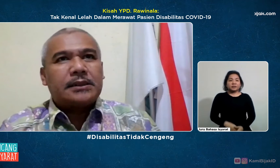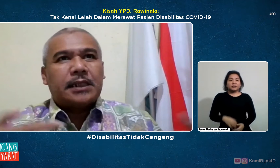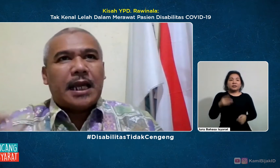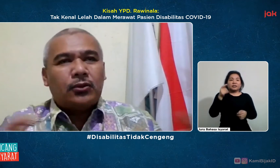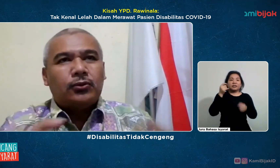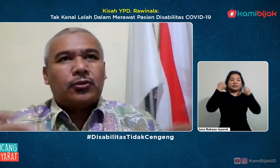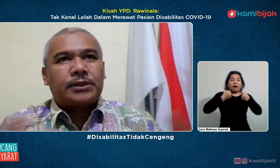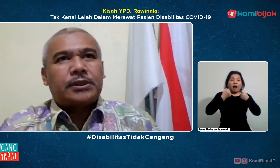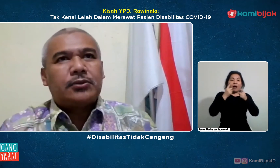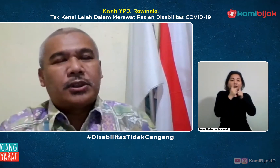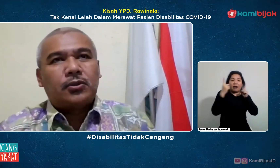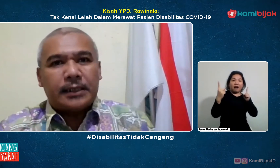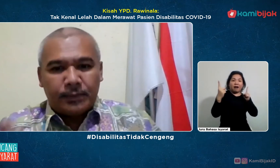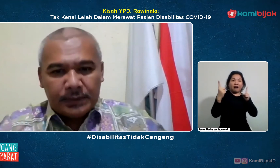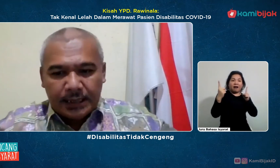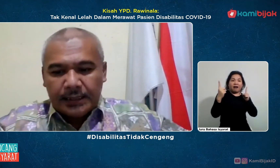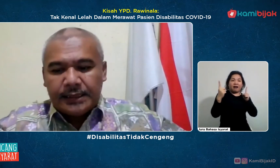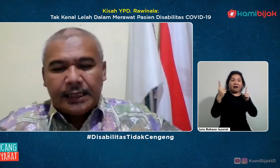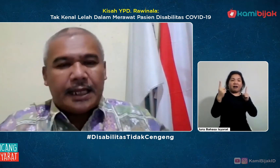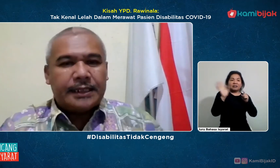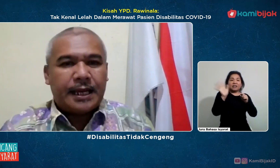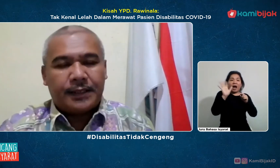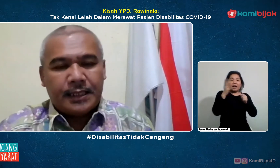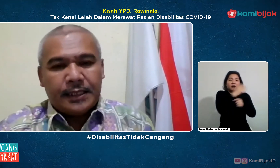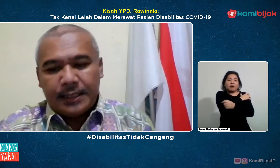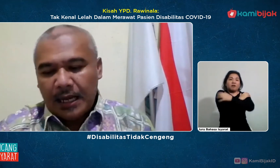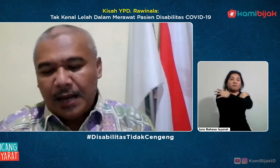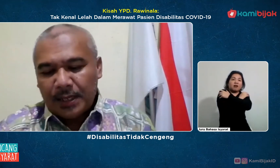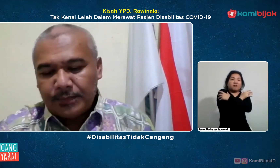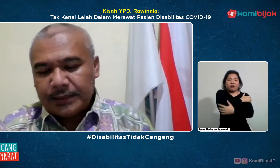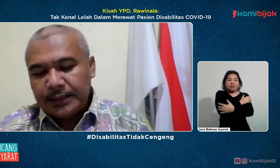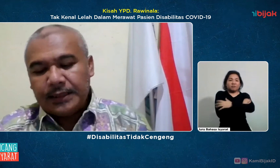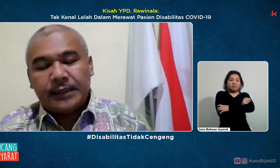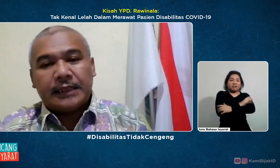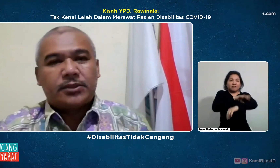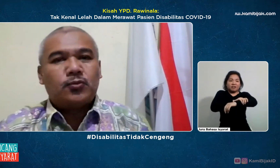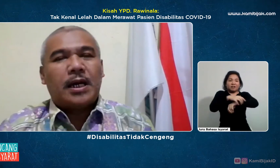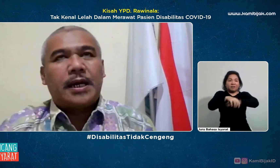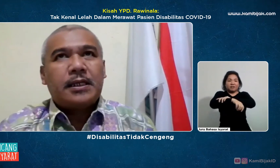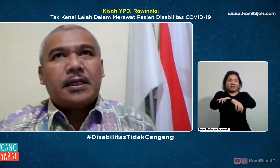dan tidak selalu untuk bersentuh sentuhan dan menjaga jarak yang aman bagi kita semua.